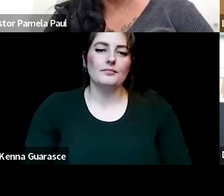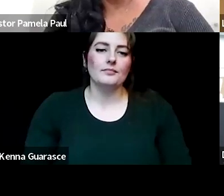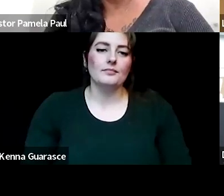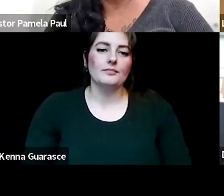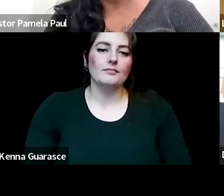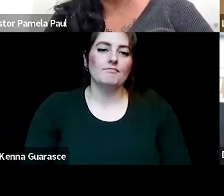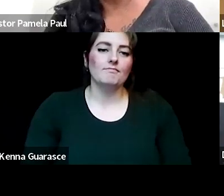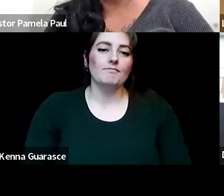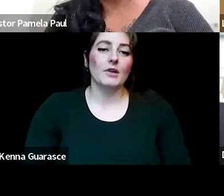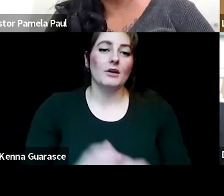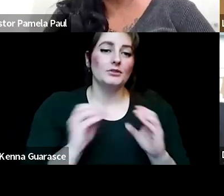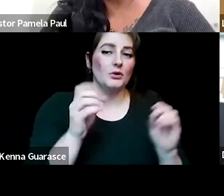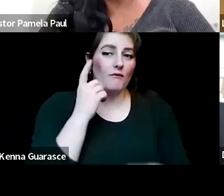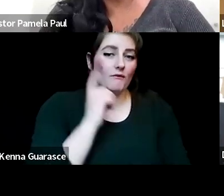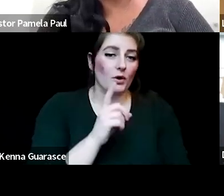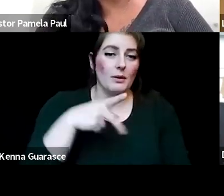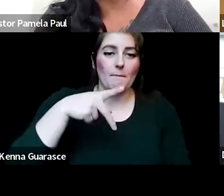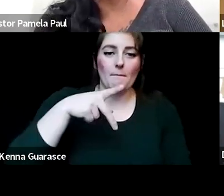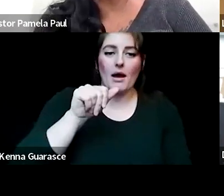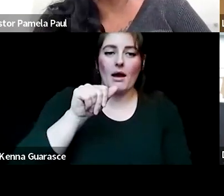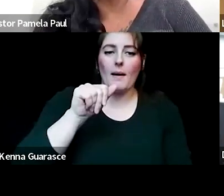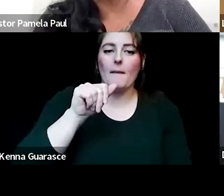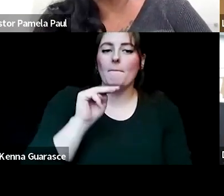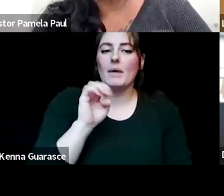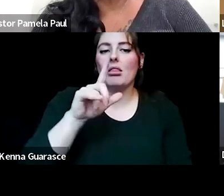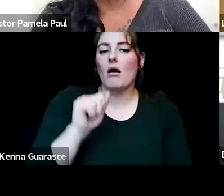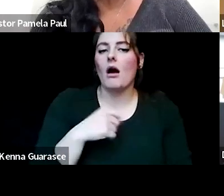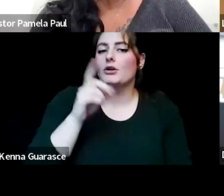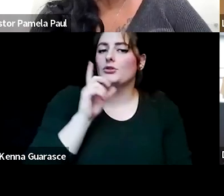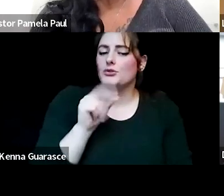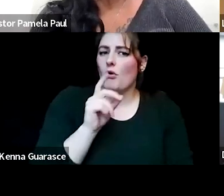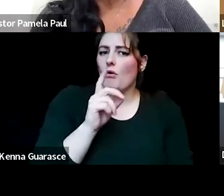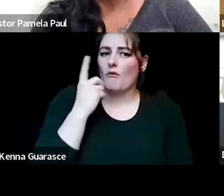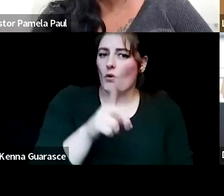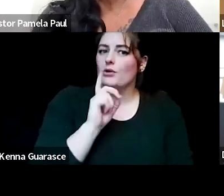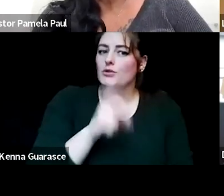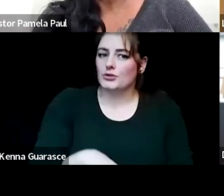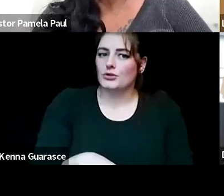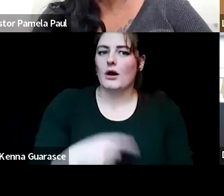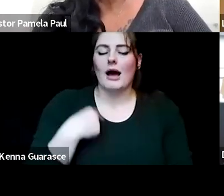No, lo dijiste muy bien. Veo que llegó